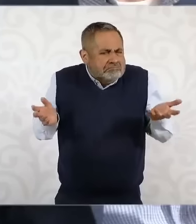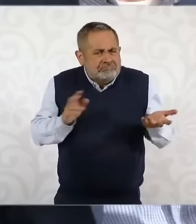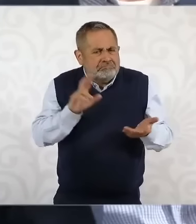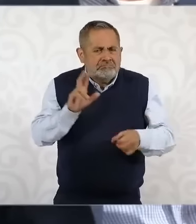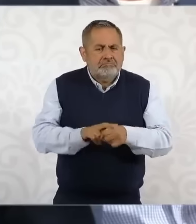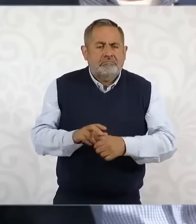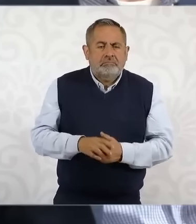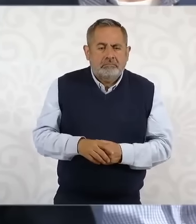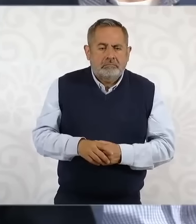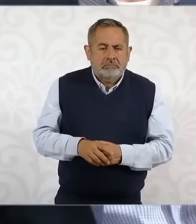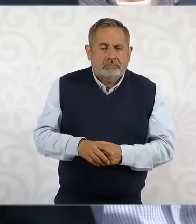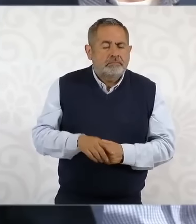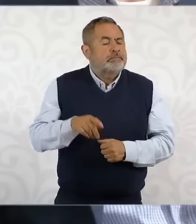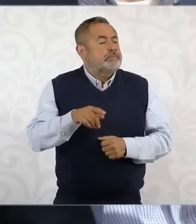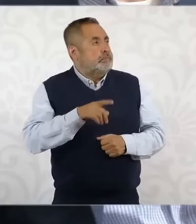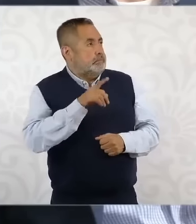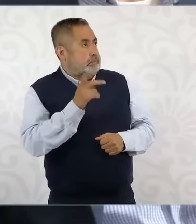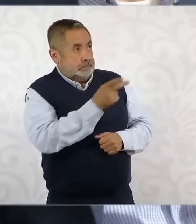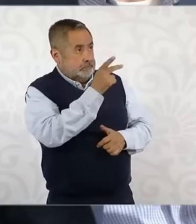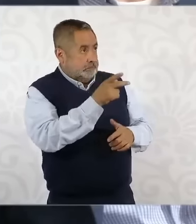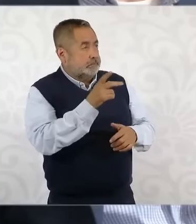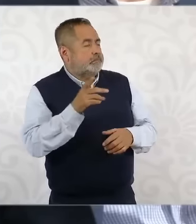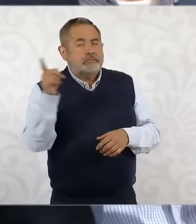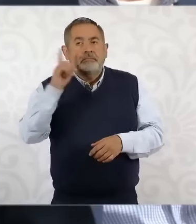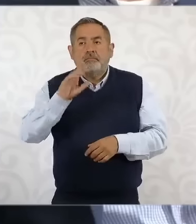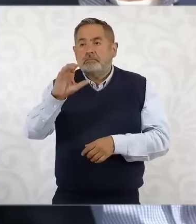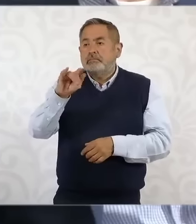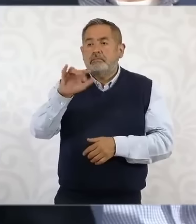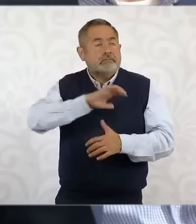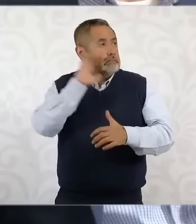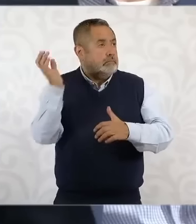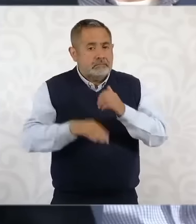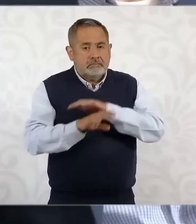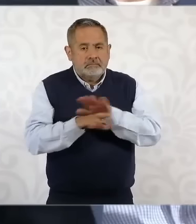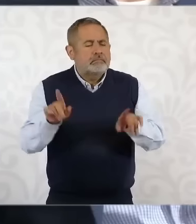Citlali me dijo en entrevista que ya cuando ella presentó su renuncia ya estaba definida